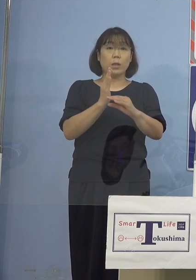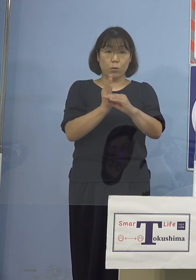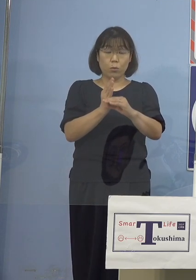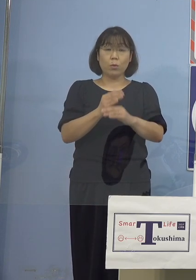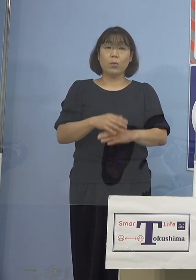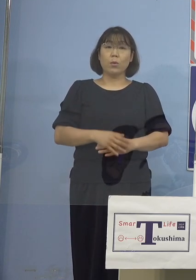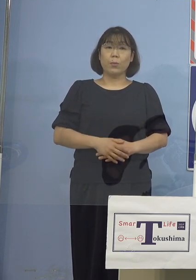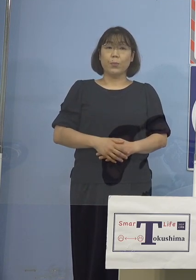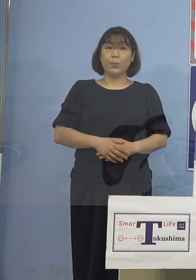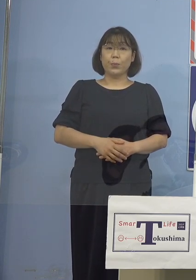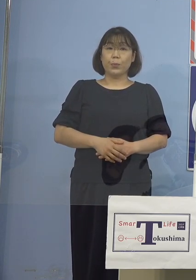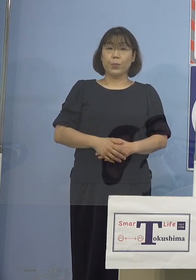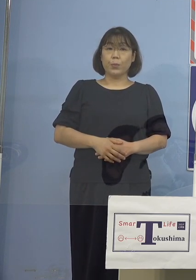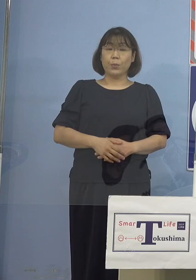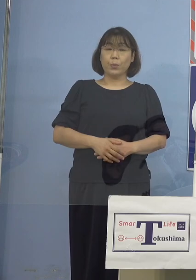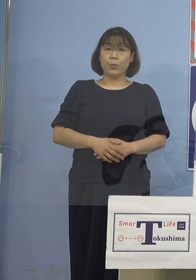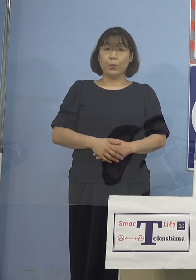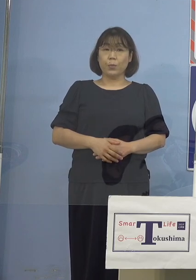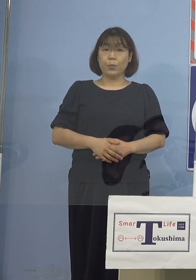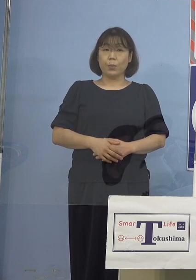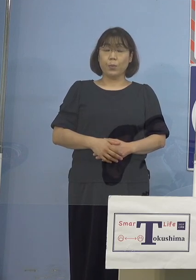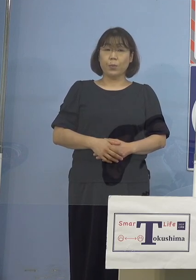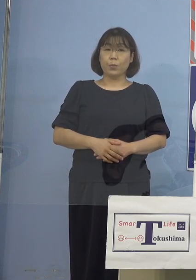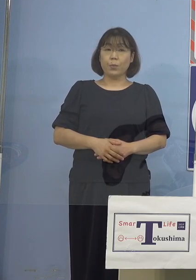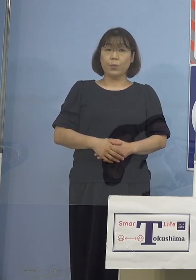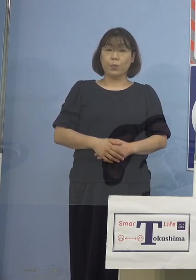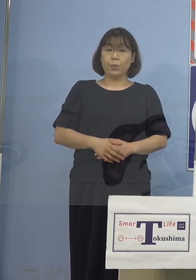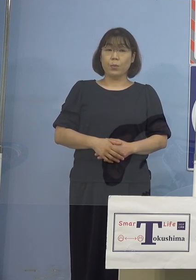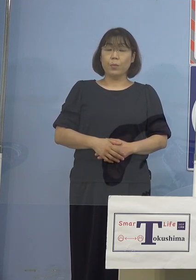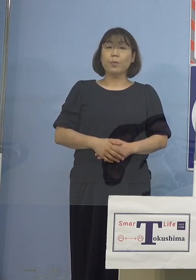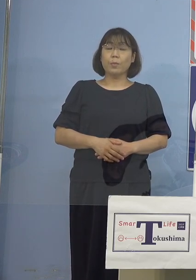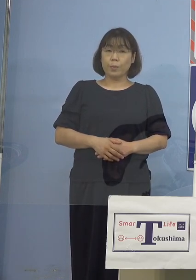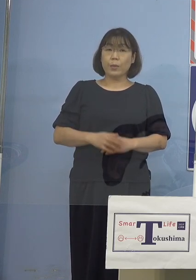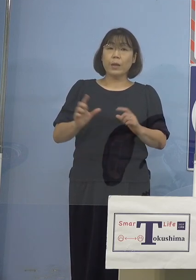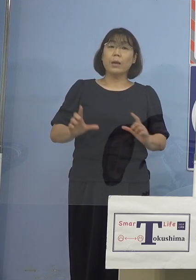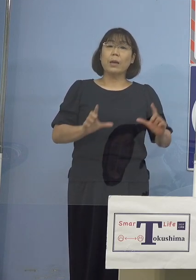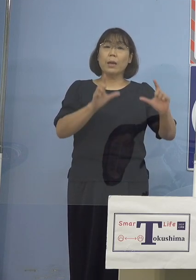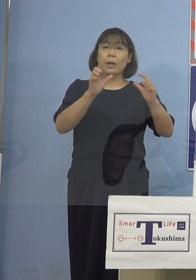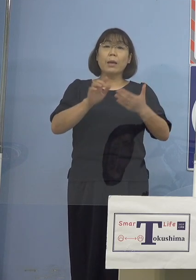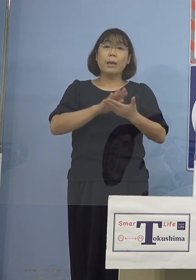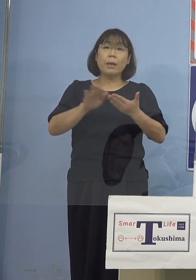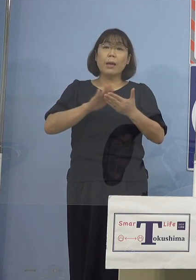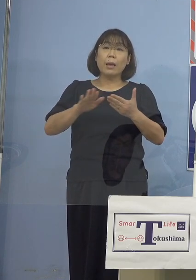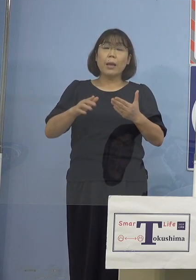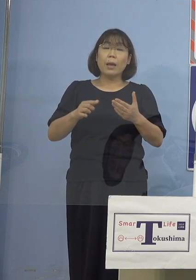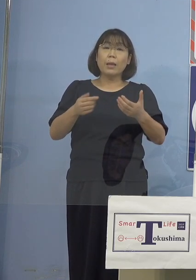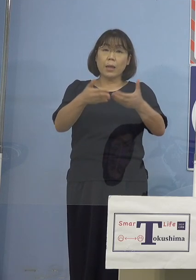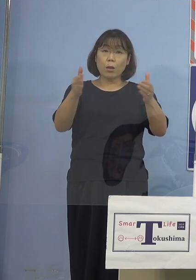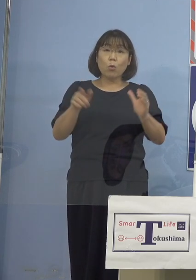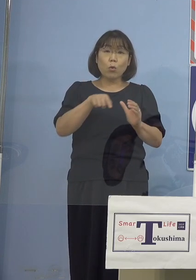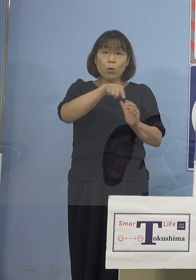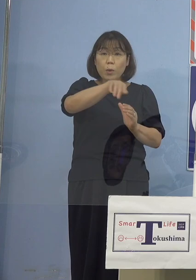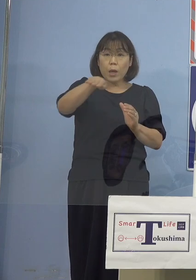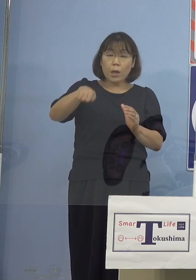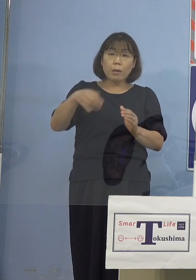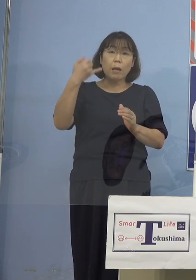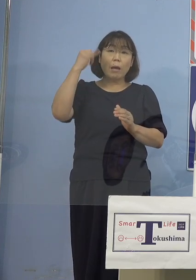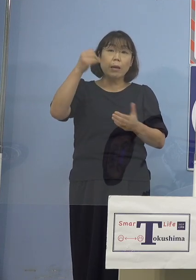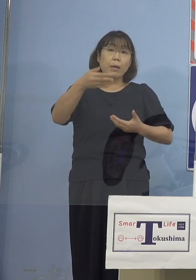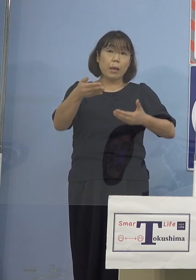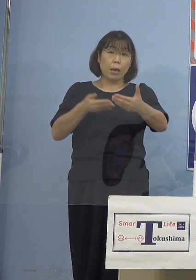また、各生活衛生の同業組合の皆様方とも 意見交換をさせていただいておりまして